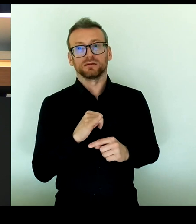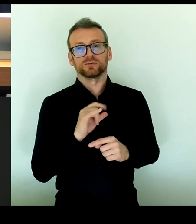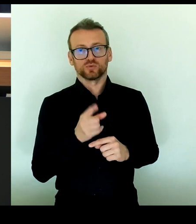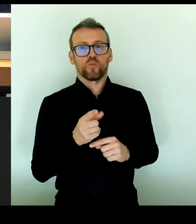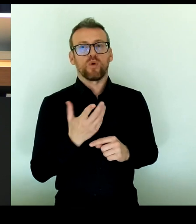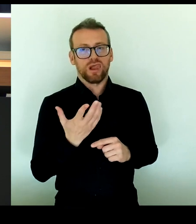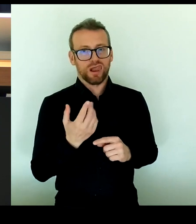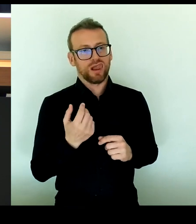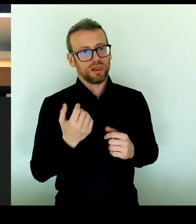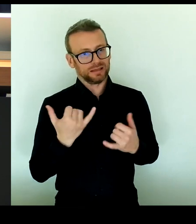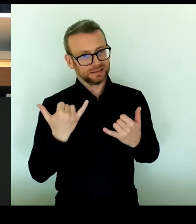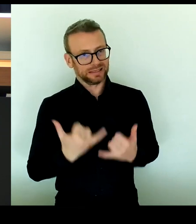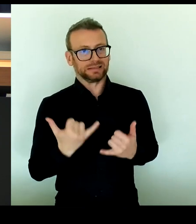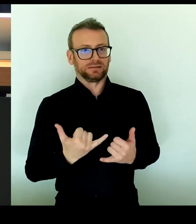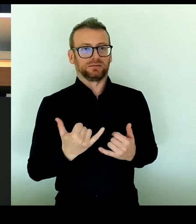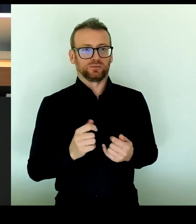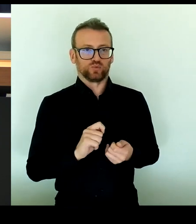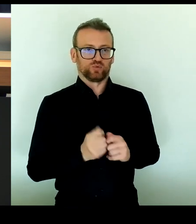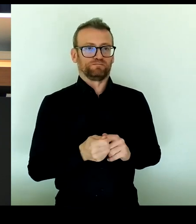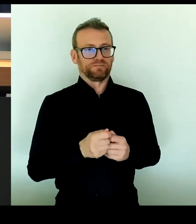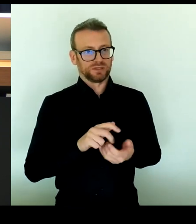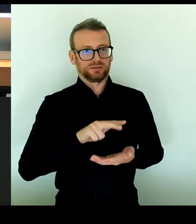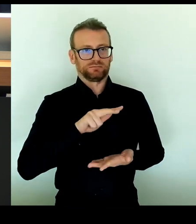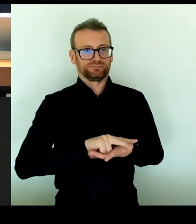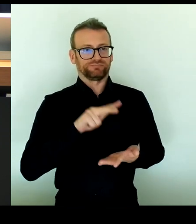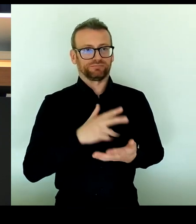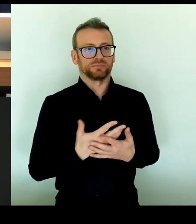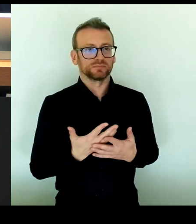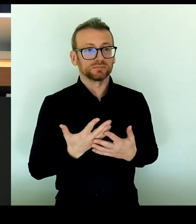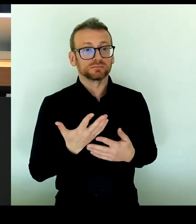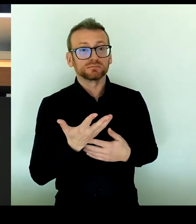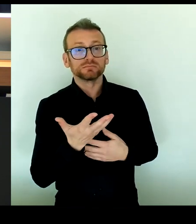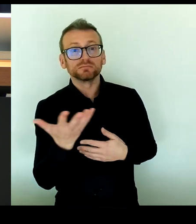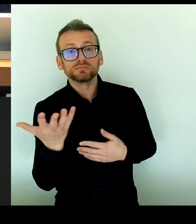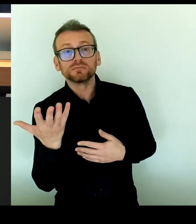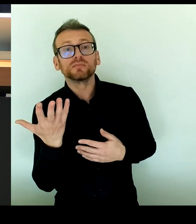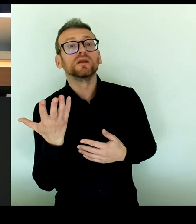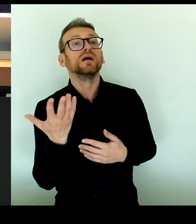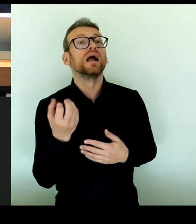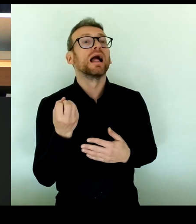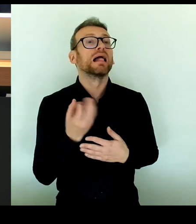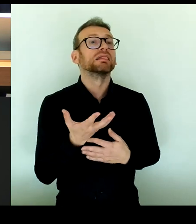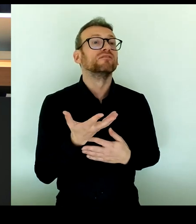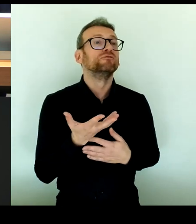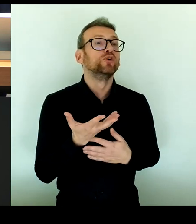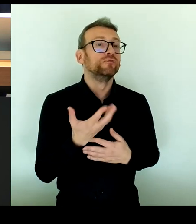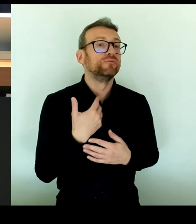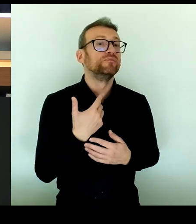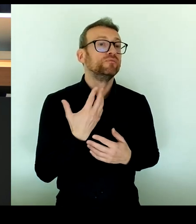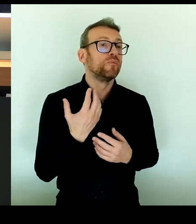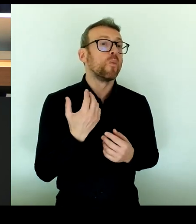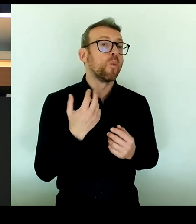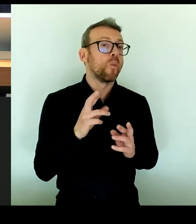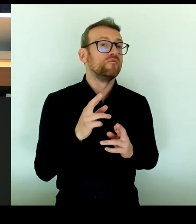reformiert werden muss, dann wird es unsere Aufgabe auch sein, dass wir dafür Sorge tragen, dass vor allem kleine und mittelständische Unternehmen, die keine